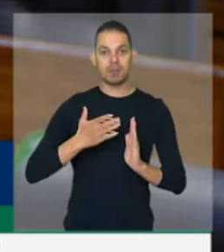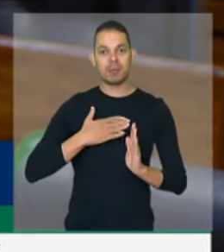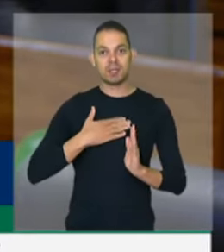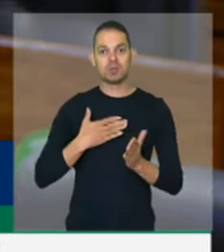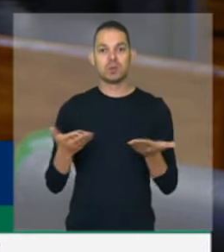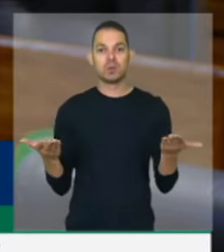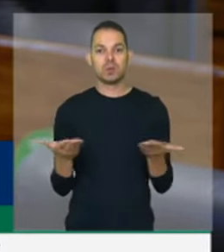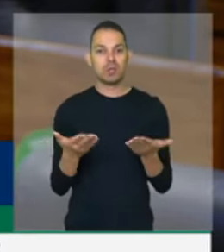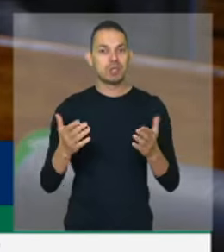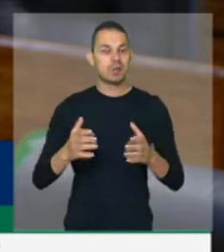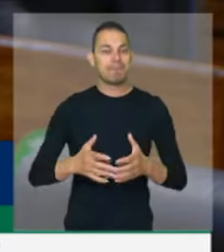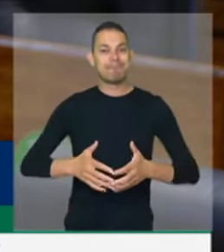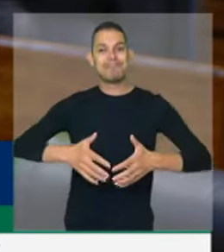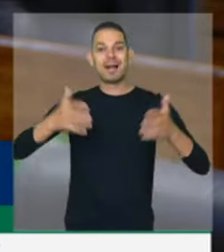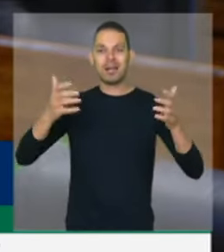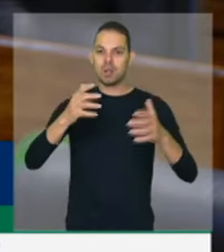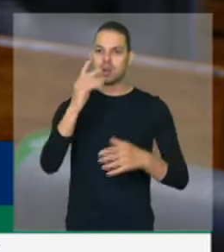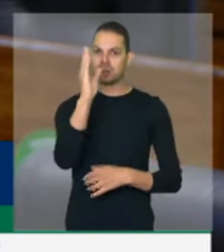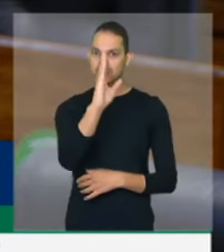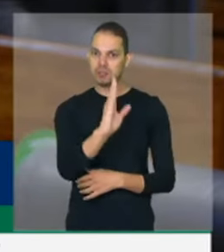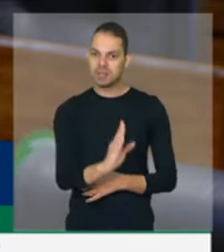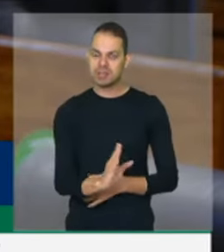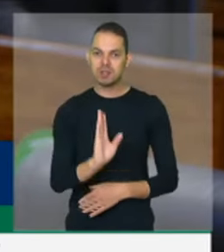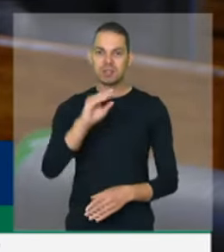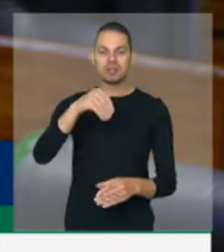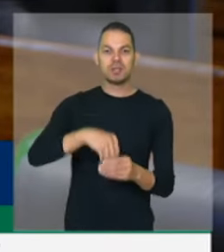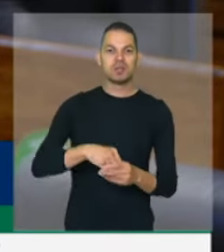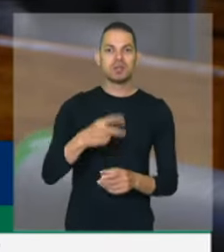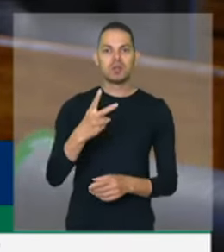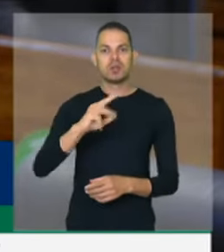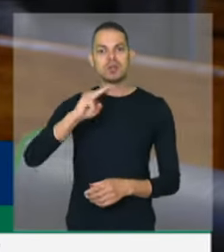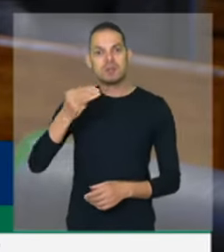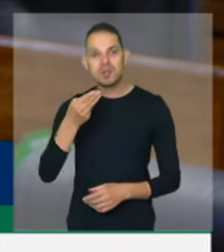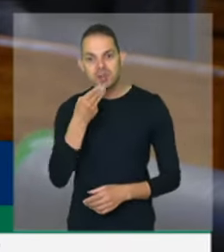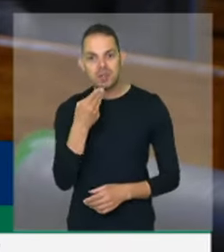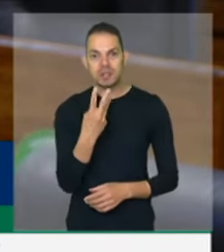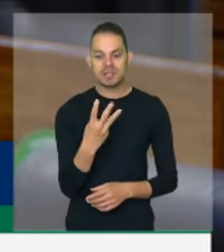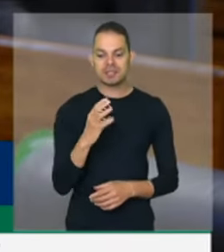MAIS DE 2 MILHÕES E 300 MIL FILIADOS PARTIDO... VENCEDOR.... DAS ELEIÇÕES